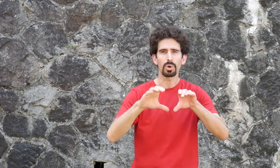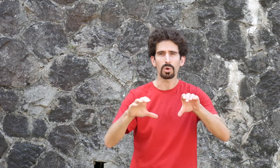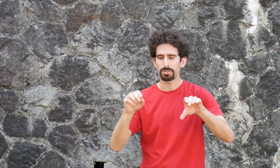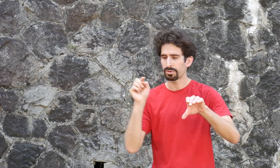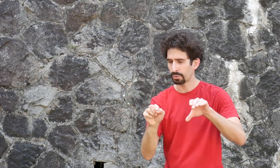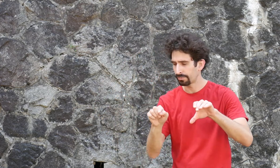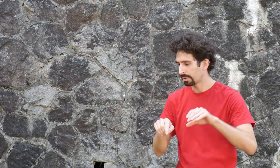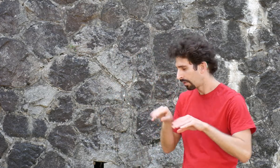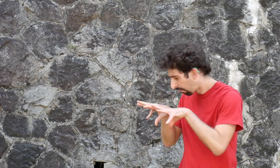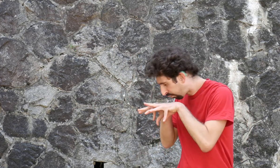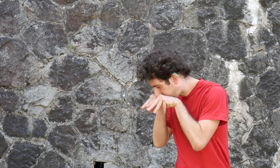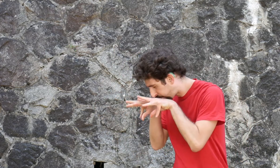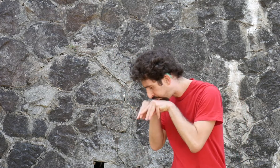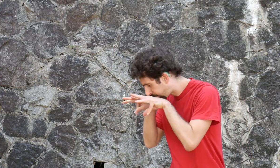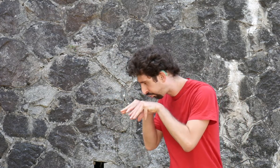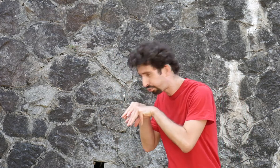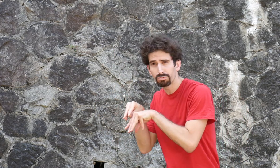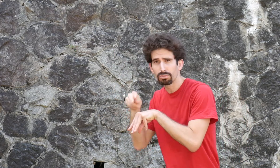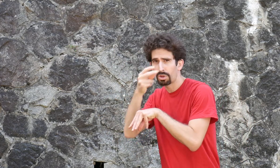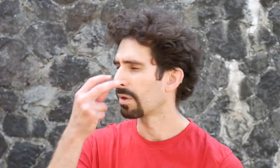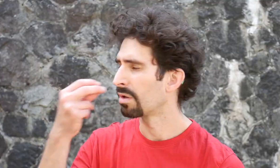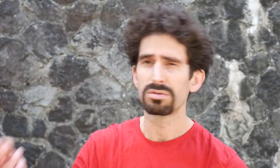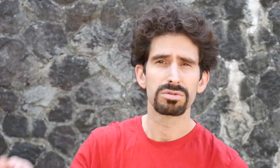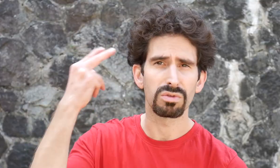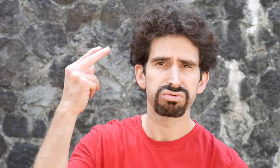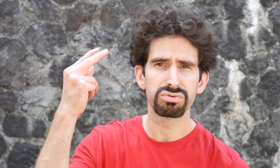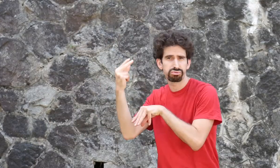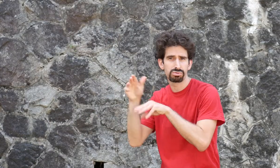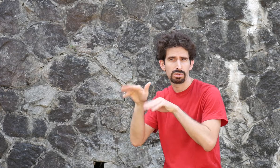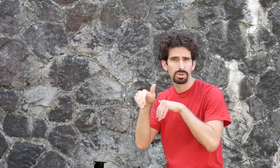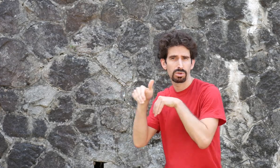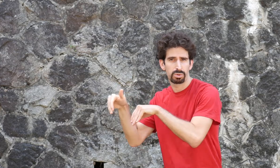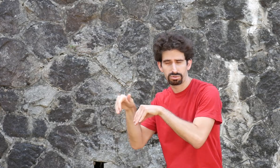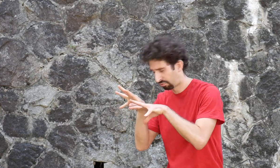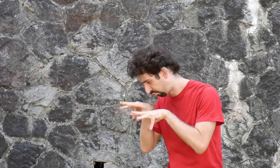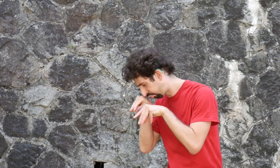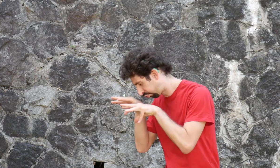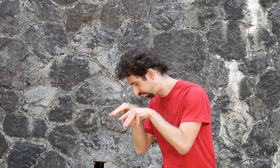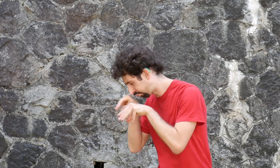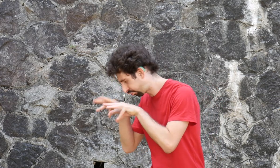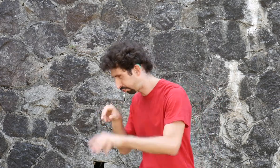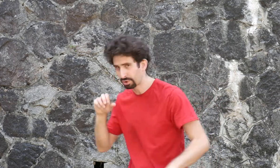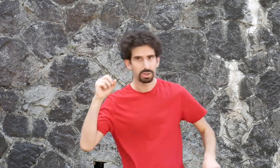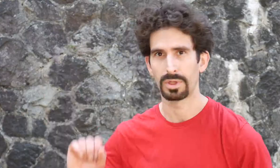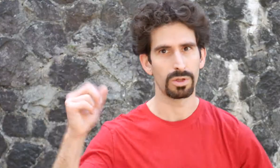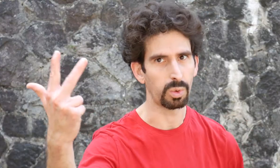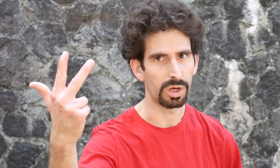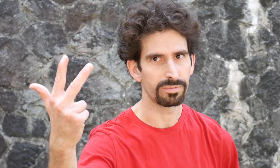Le concombre de mer, lui, mange. Il s'en fout. Il continue de manger. Trois :